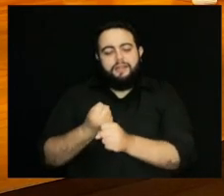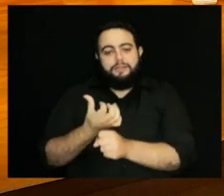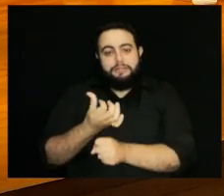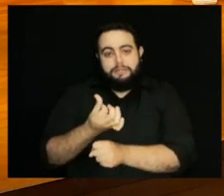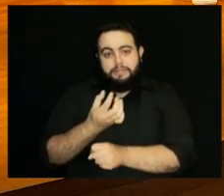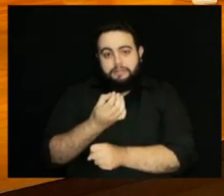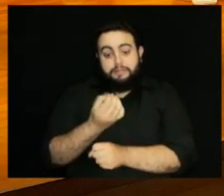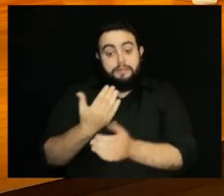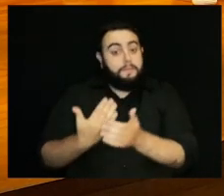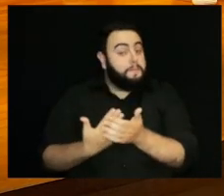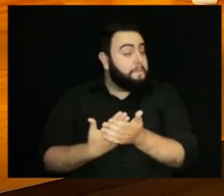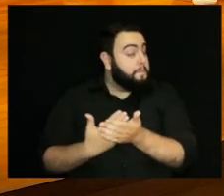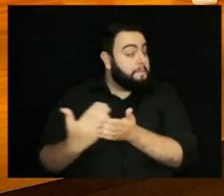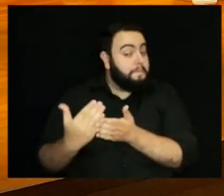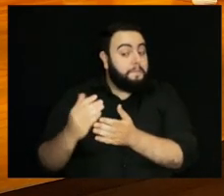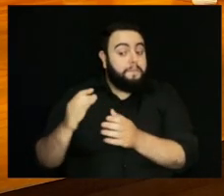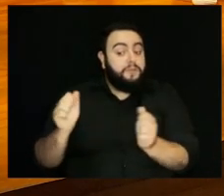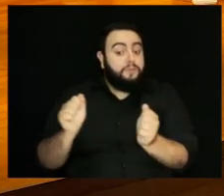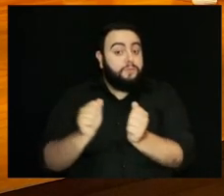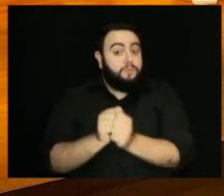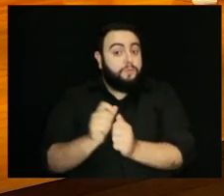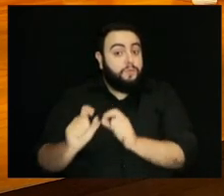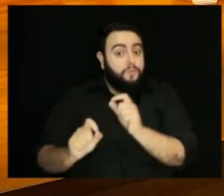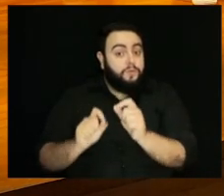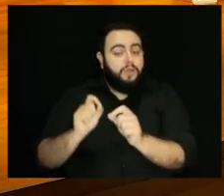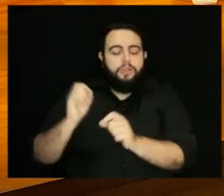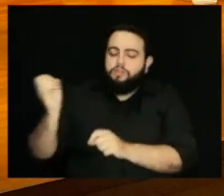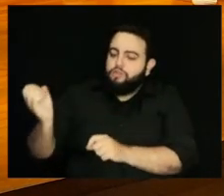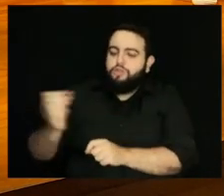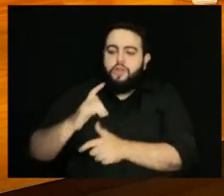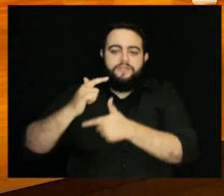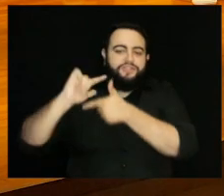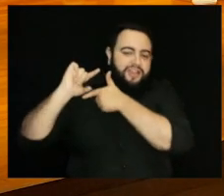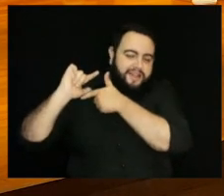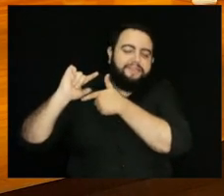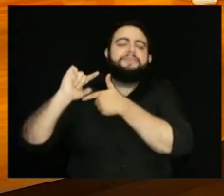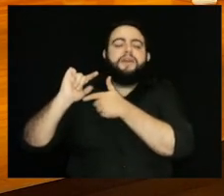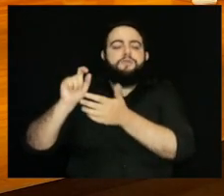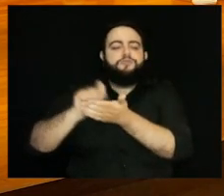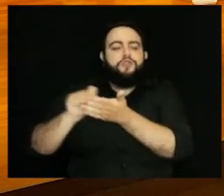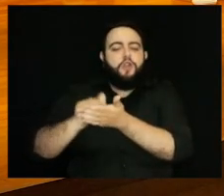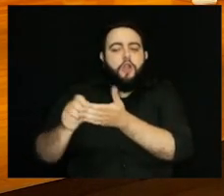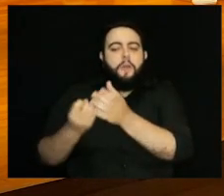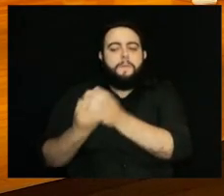também uma nova geração de compositores, uma nova geração de compositores de MPB. Porque a MPB era